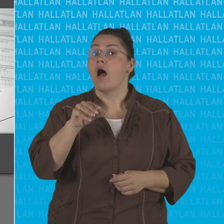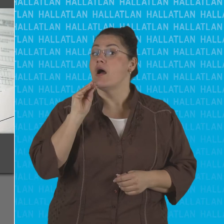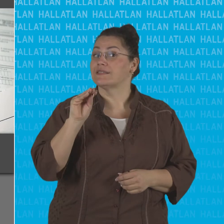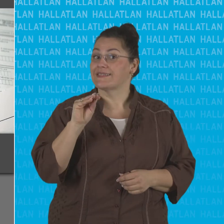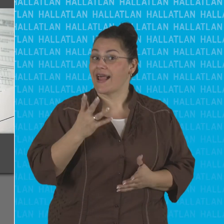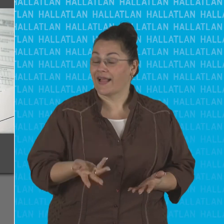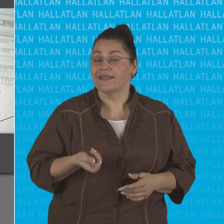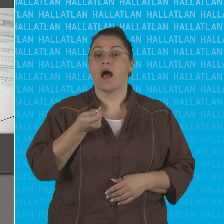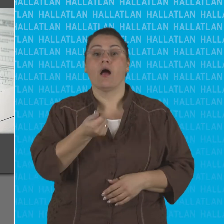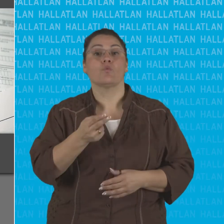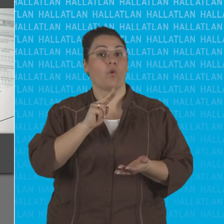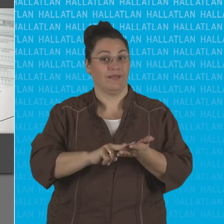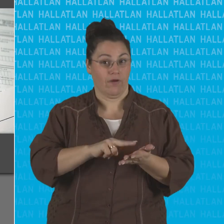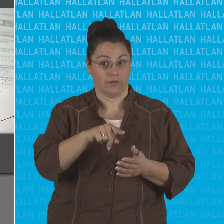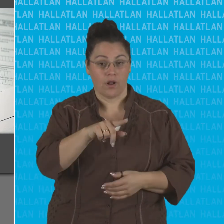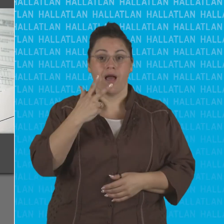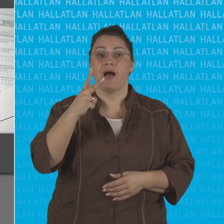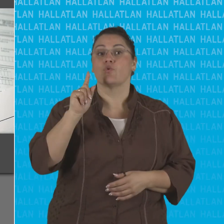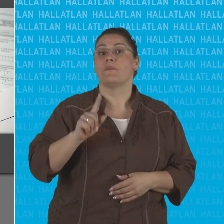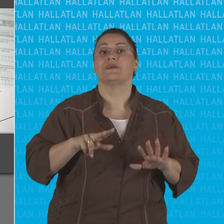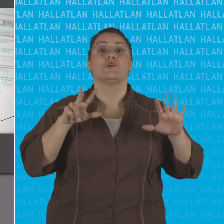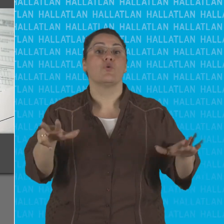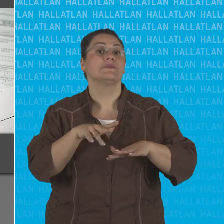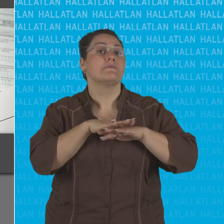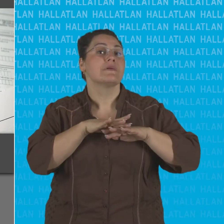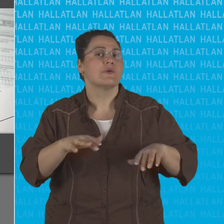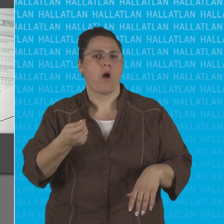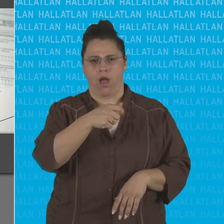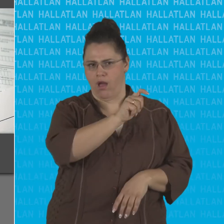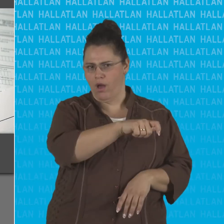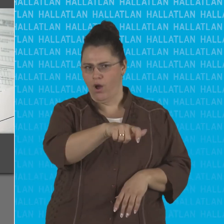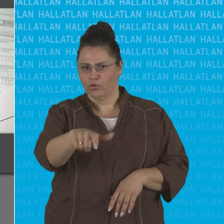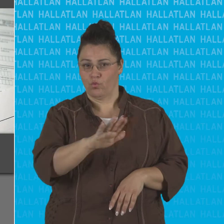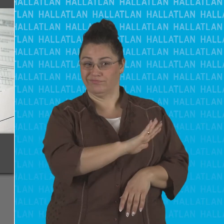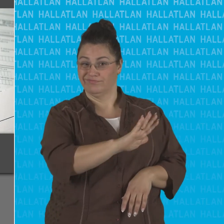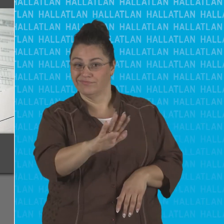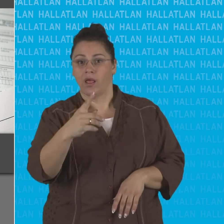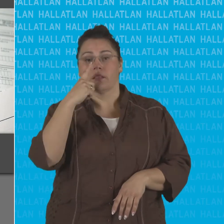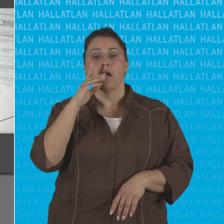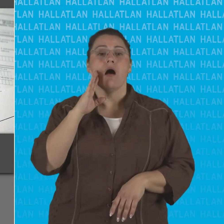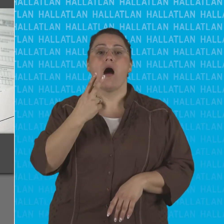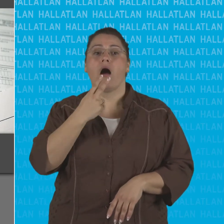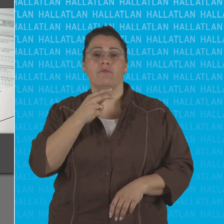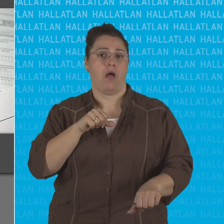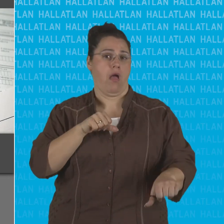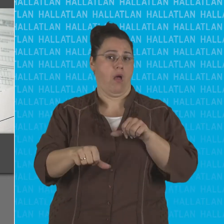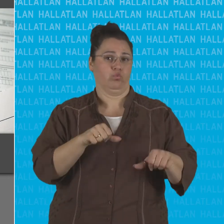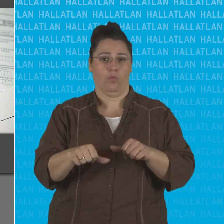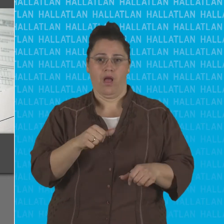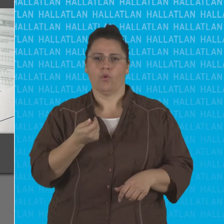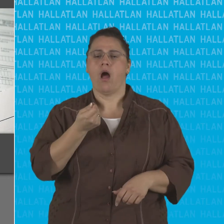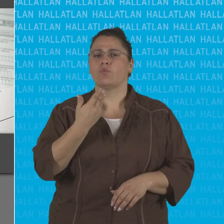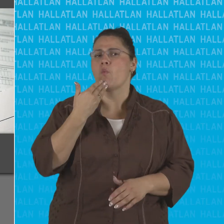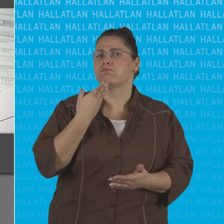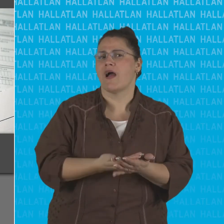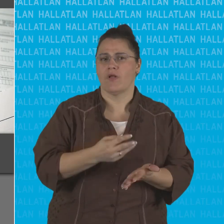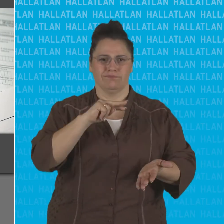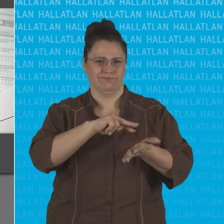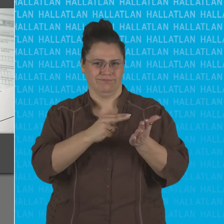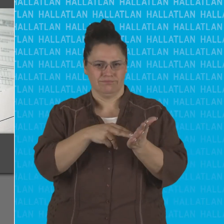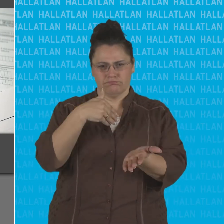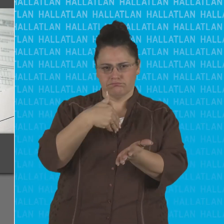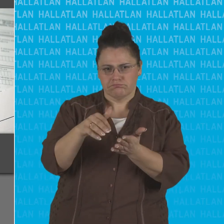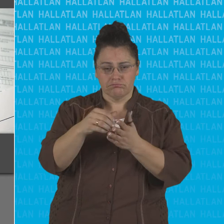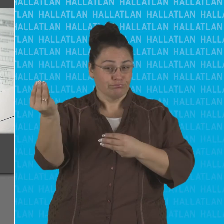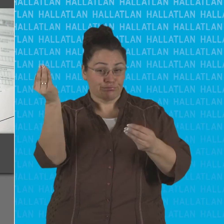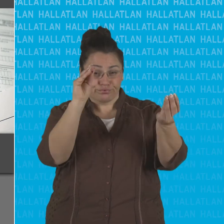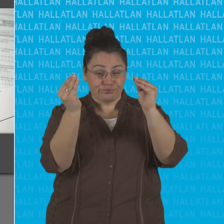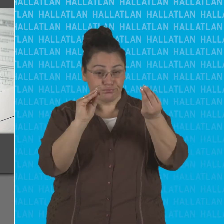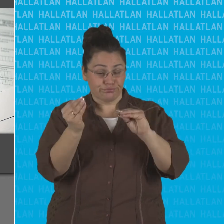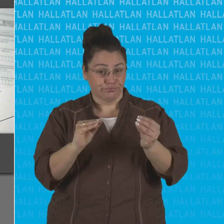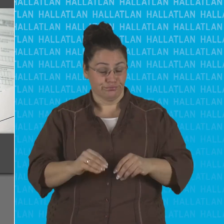Ez azt jelenti, ezeket az adatokat felhasználva 3,8 millió adózónak a NAV készíti el az szja-bevallás tervezetét.